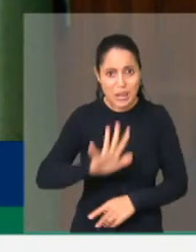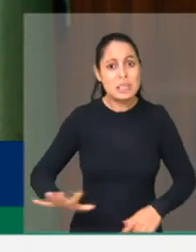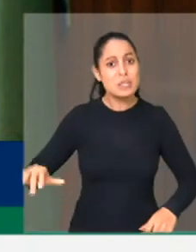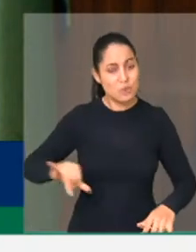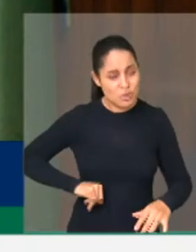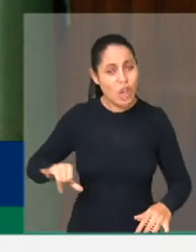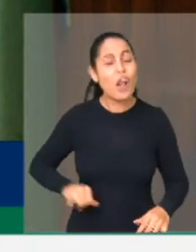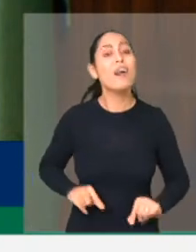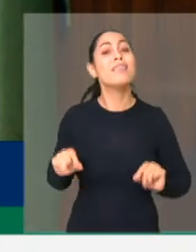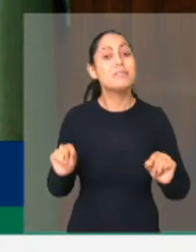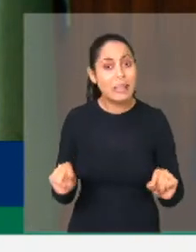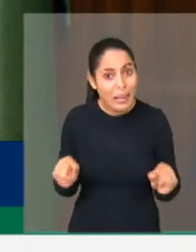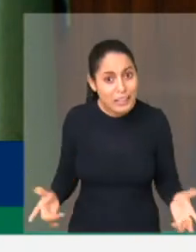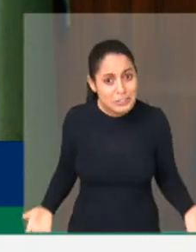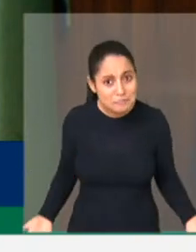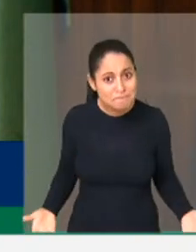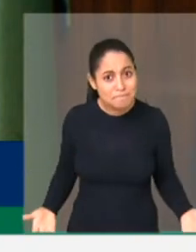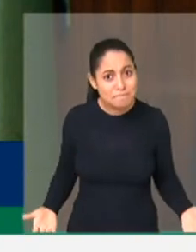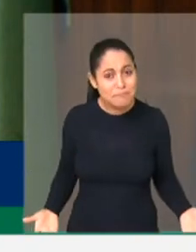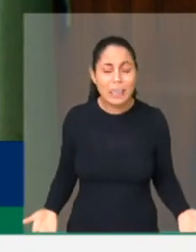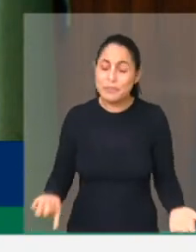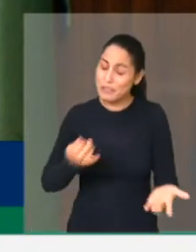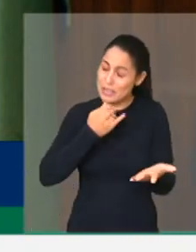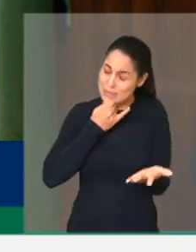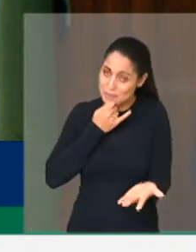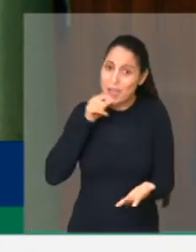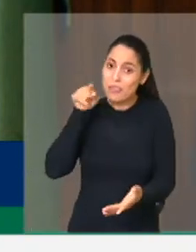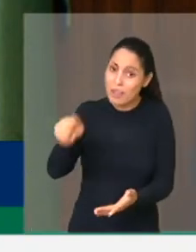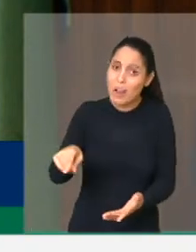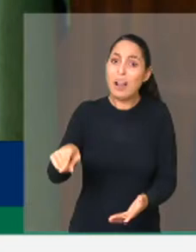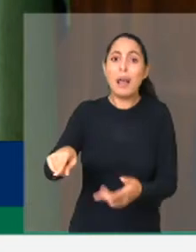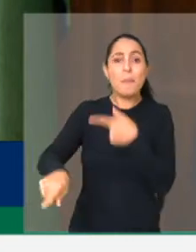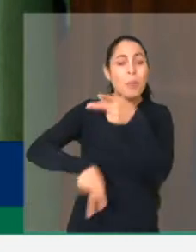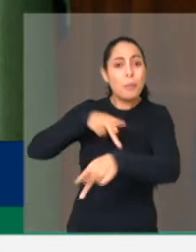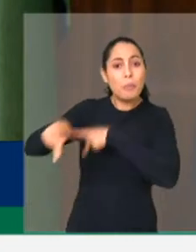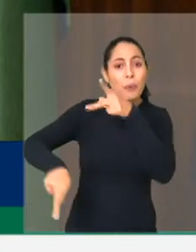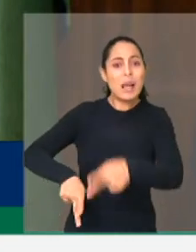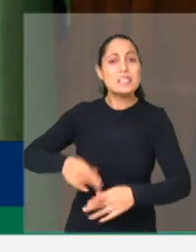PANDEMIA DO BRASIL FOI UMA TRABALHADORA DOMÀSTICA CLEONICE GONÇALVES FOI